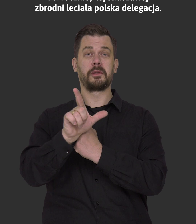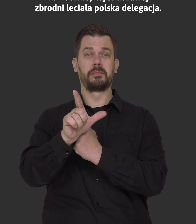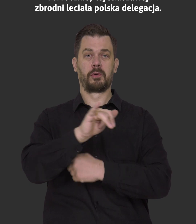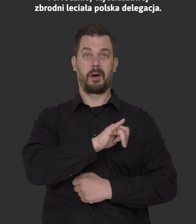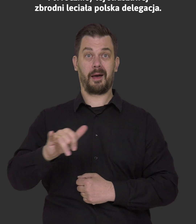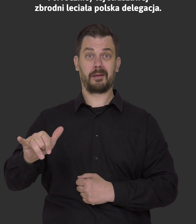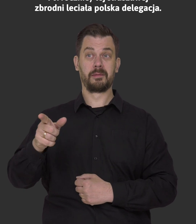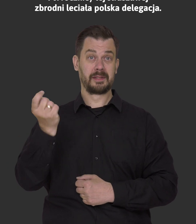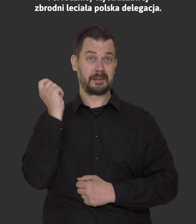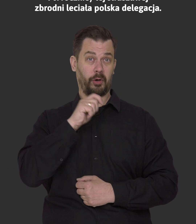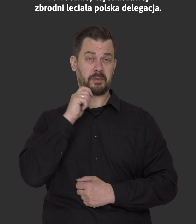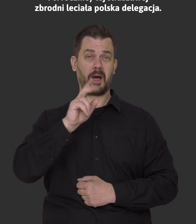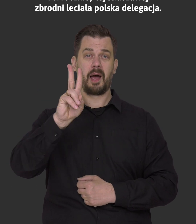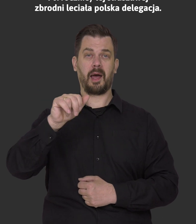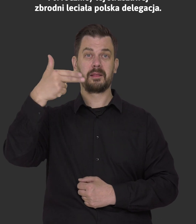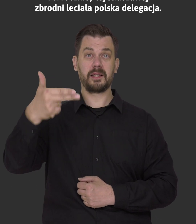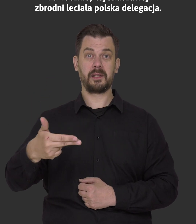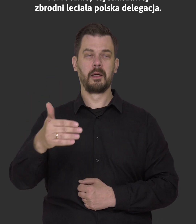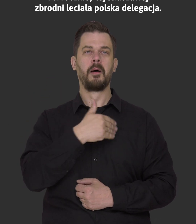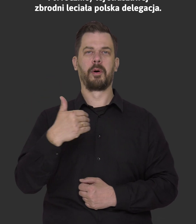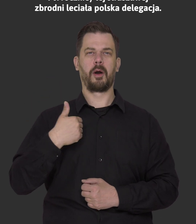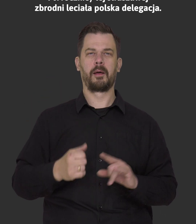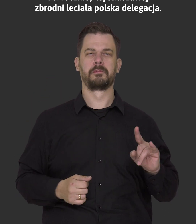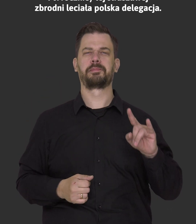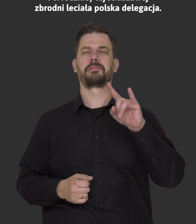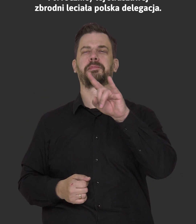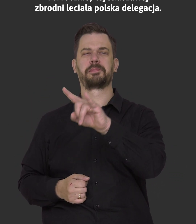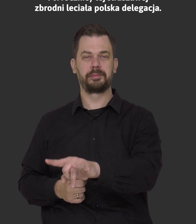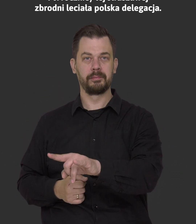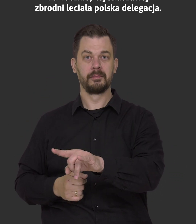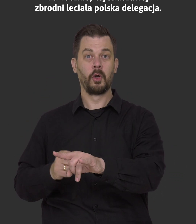70. rocznicy tej straszliwej zbrodni leciała polska delegacja.